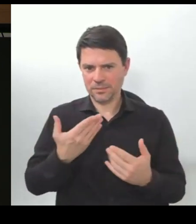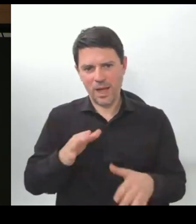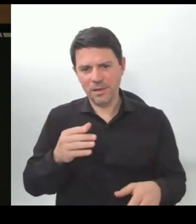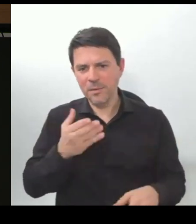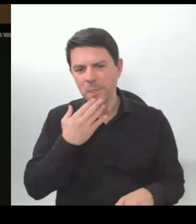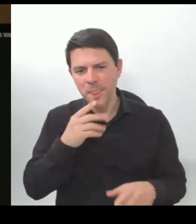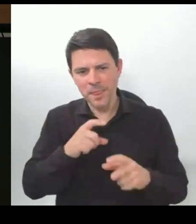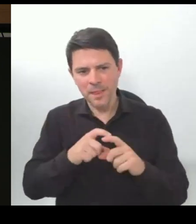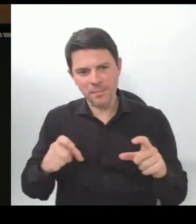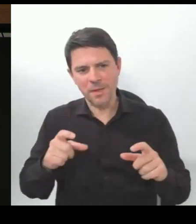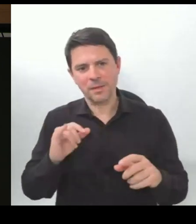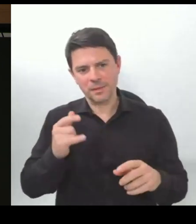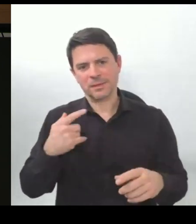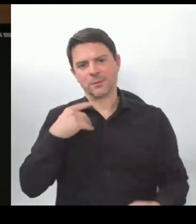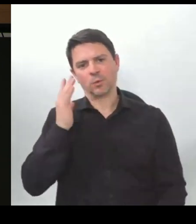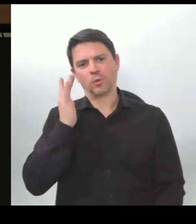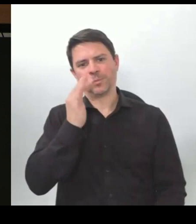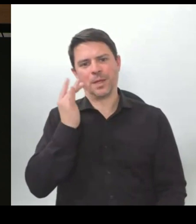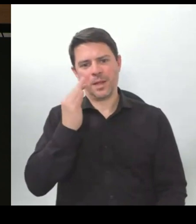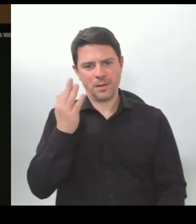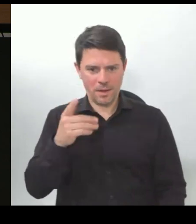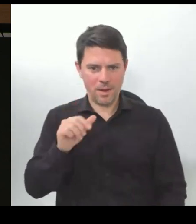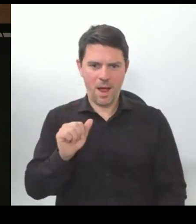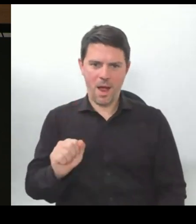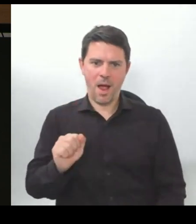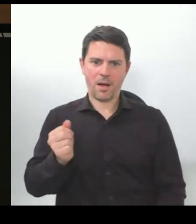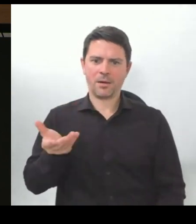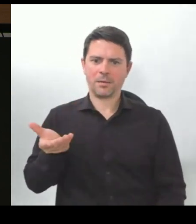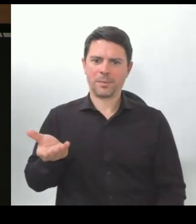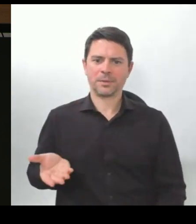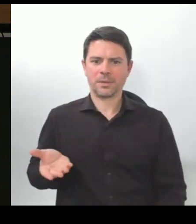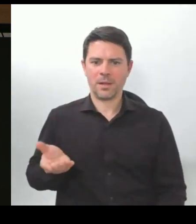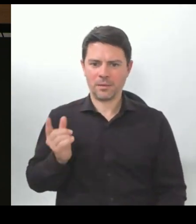deutlich weniger verdienen als die gleichzeitig im Einsatz